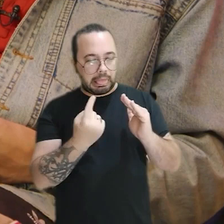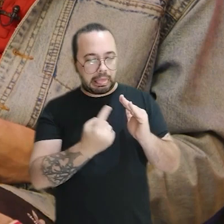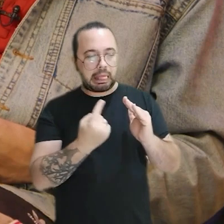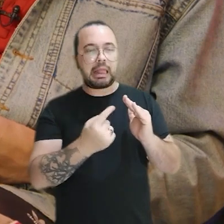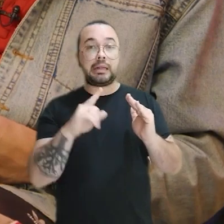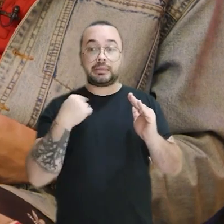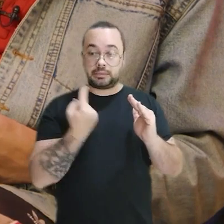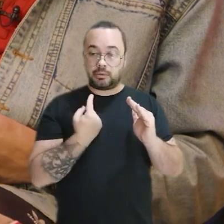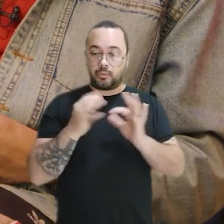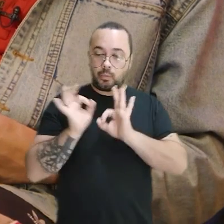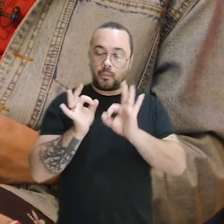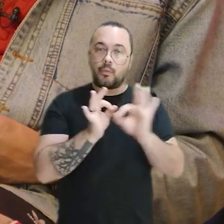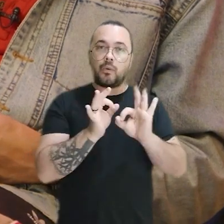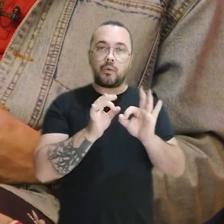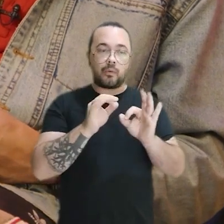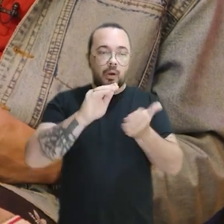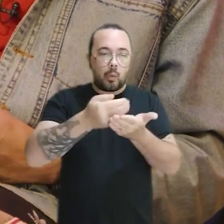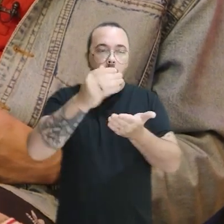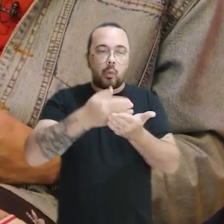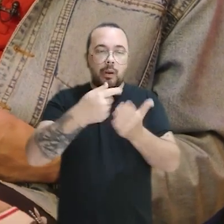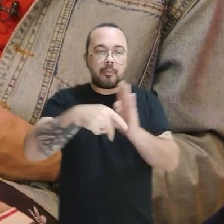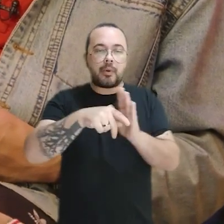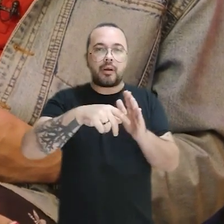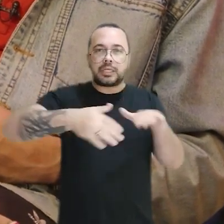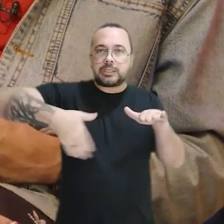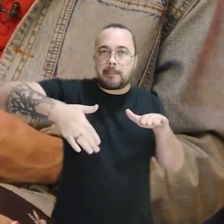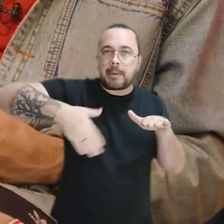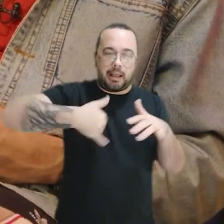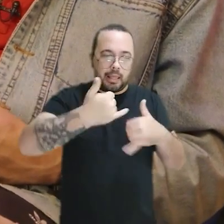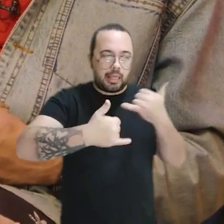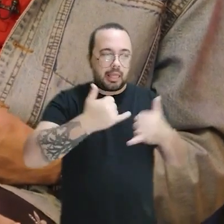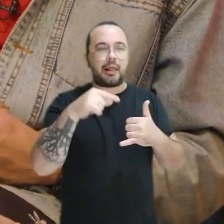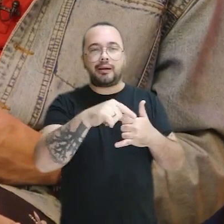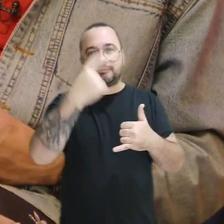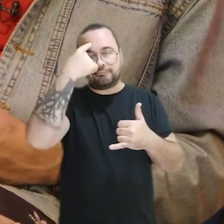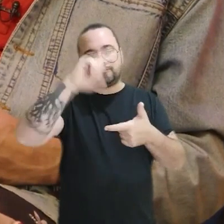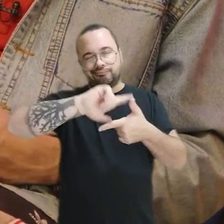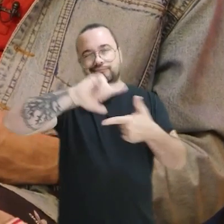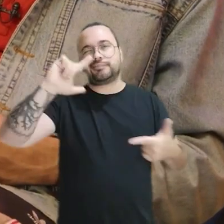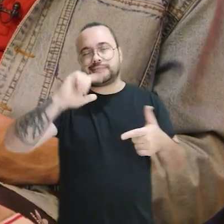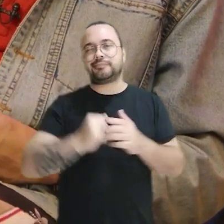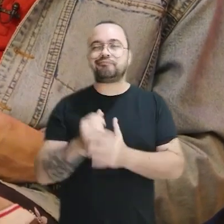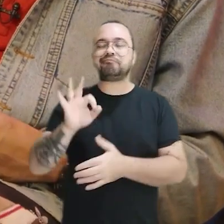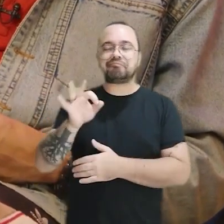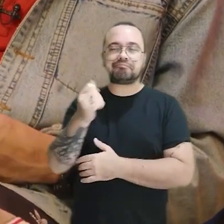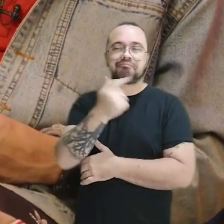e a gente mandou uma colherzinha de areia pra todo mundo sentir que estava na praia, isso aqui é uma coisa fora da caixa. E é engraçado. Essa aí acho que foi a mais